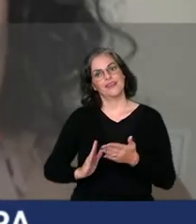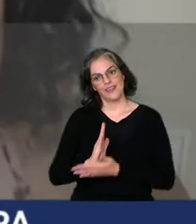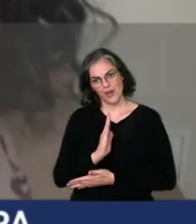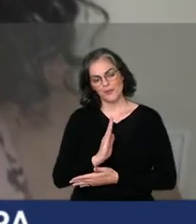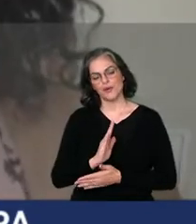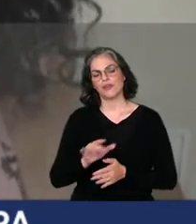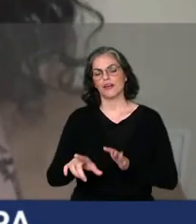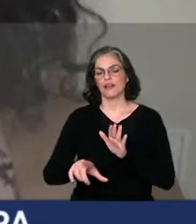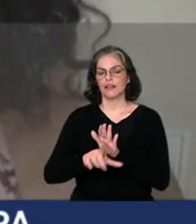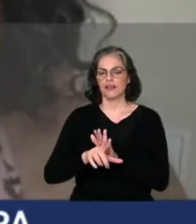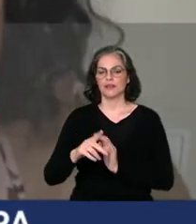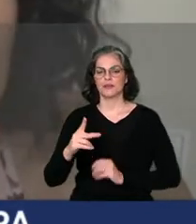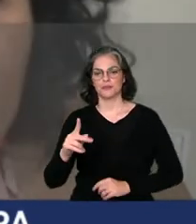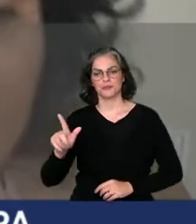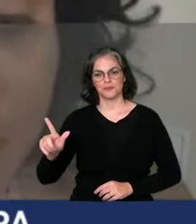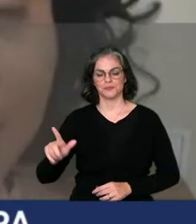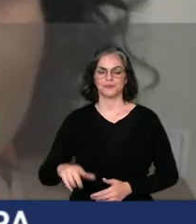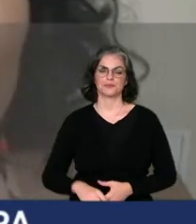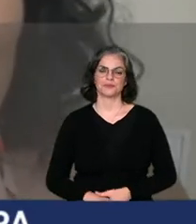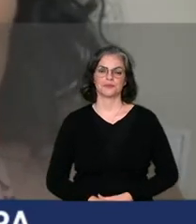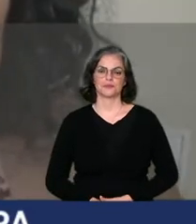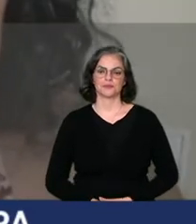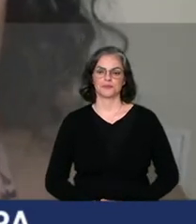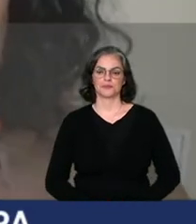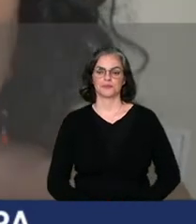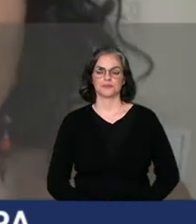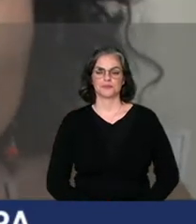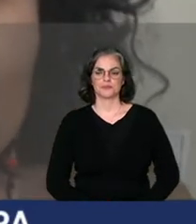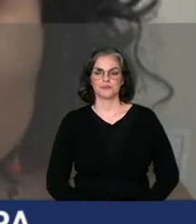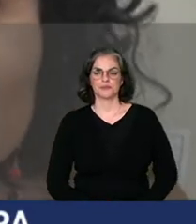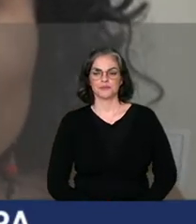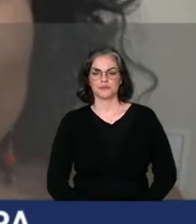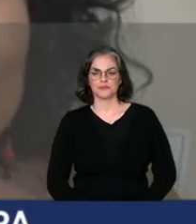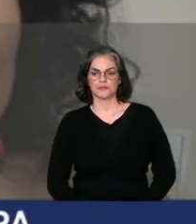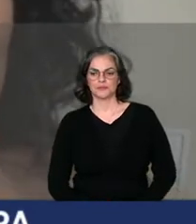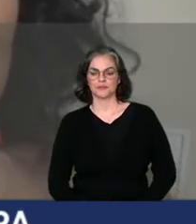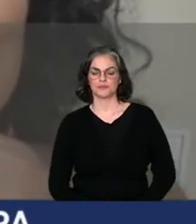SEJA VOTADO E APROVADO O PROJETO DA LEI PAULO GUSTAVO, MAS QUERIA ENTENDER TAMBÉM, NÉ , COMO SE TEM MEDO DE